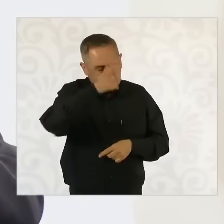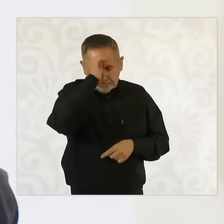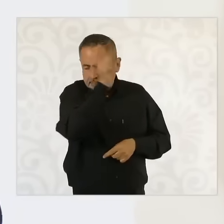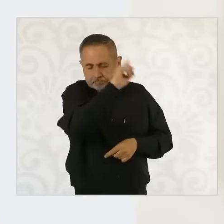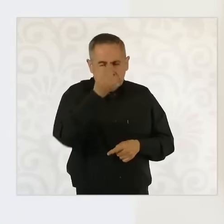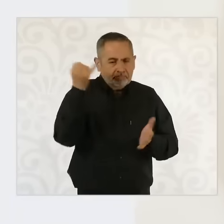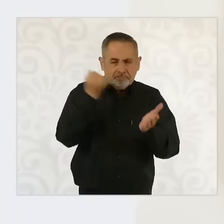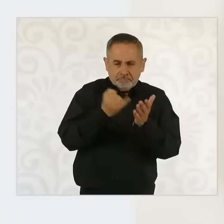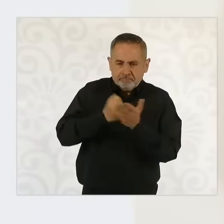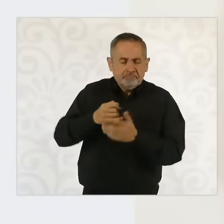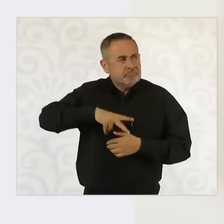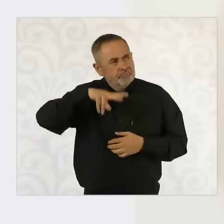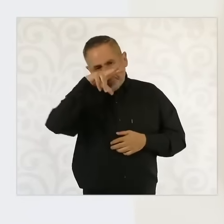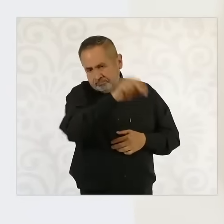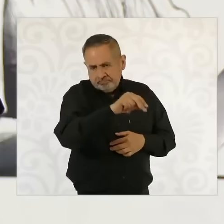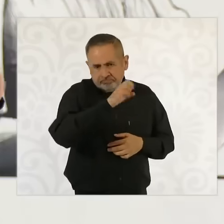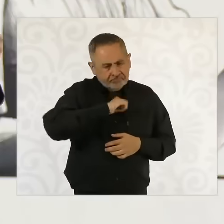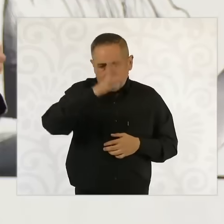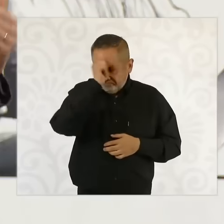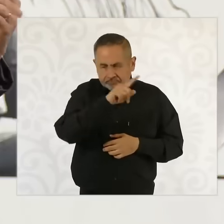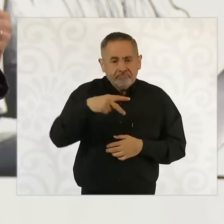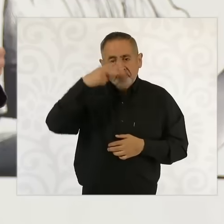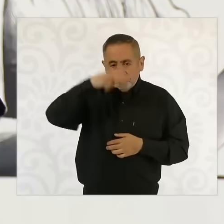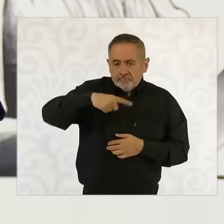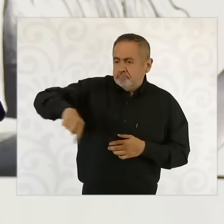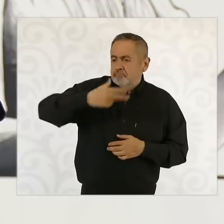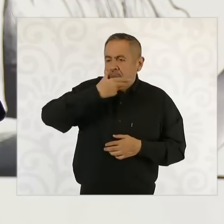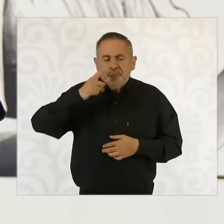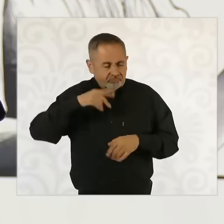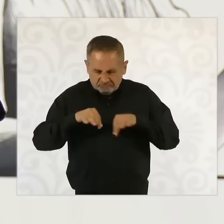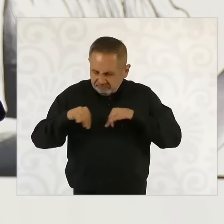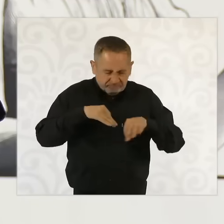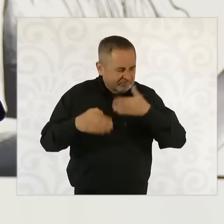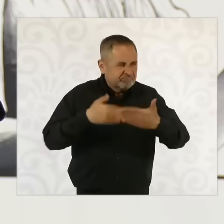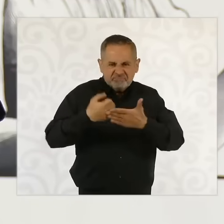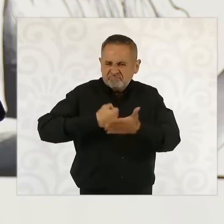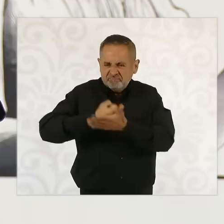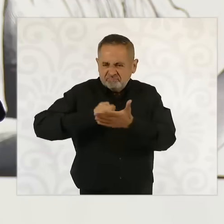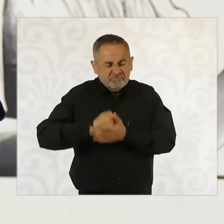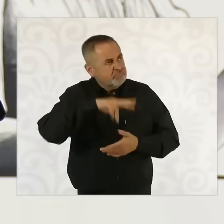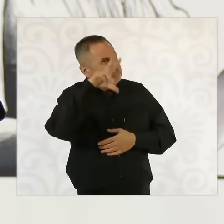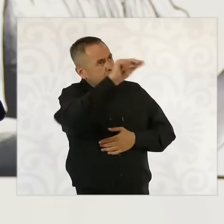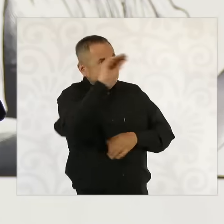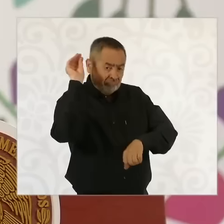México y desde Estados Unidos las y los mexicanos estamos trabajando para evitar que este impuesto